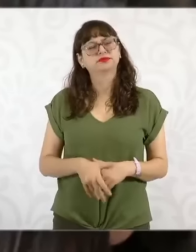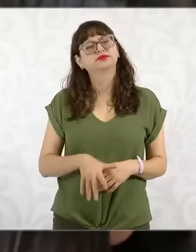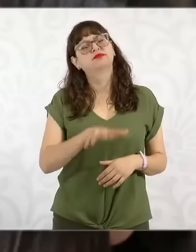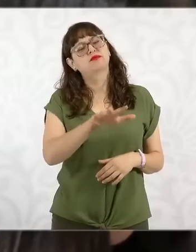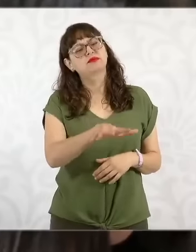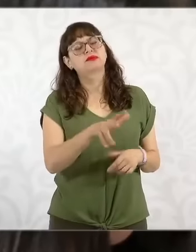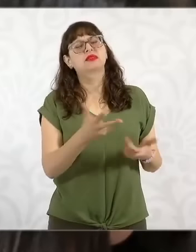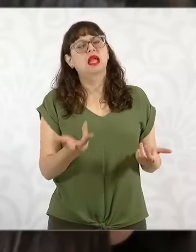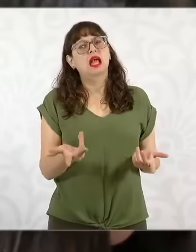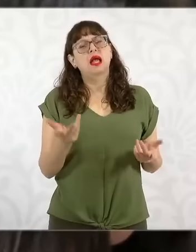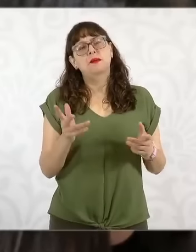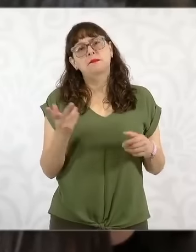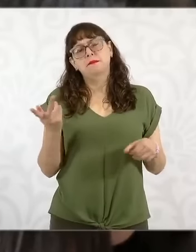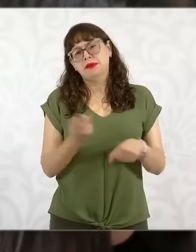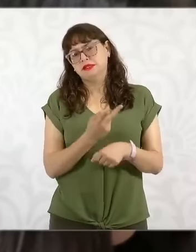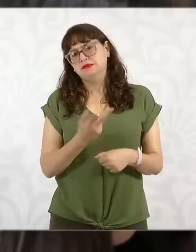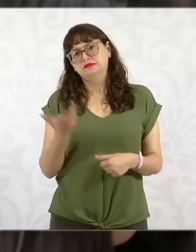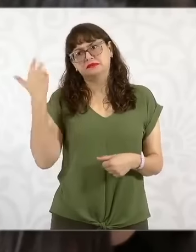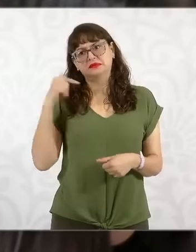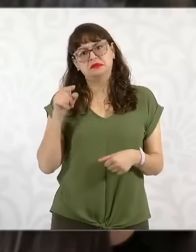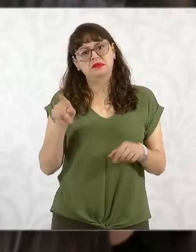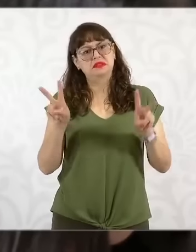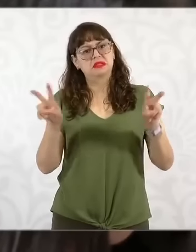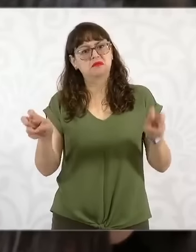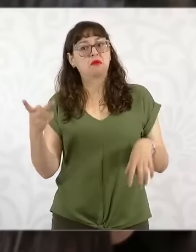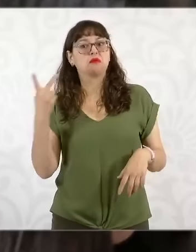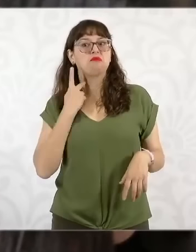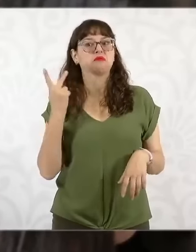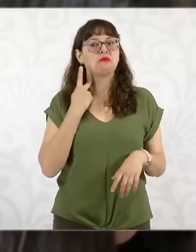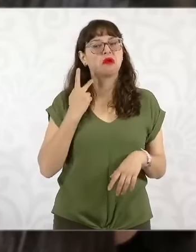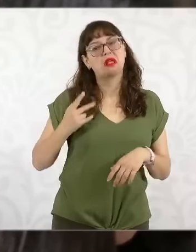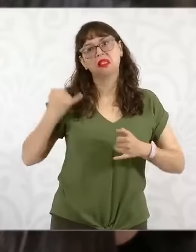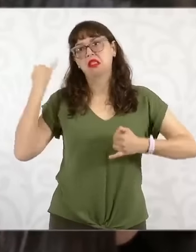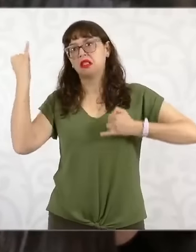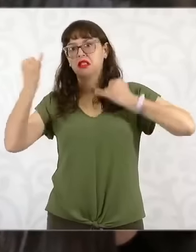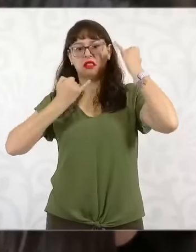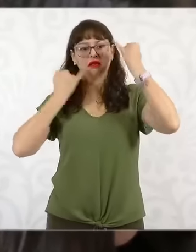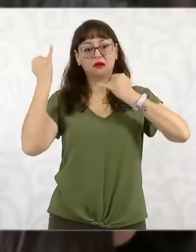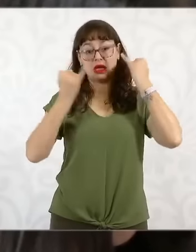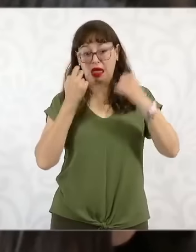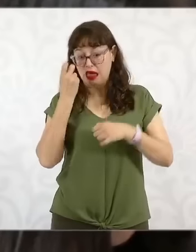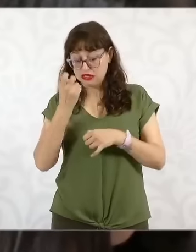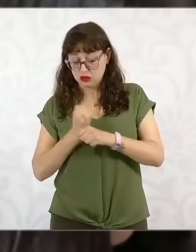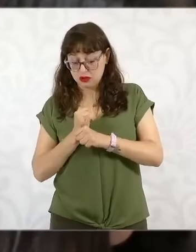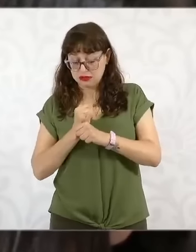asunto. Bueno, estuvo muy politizado. Esto no les impidió pues las investigaciones realmente